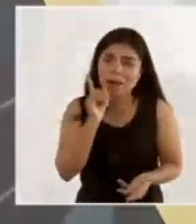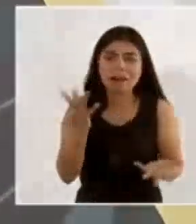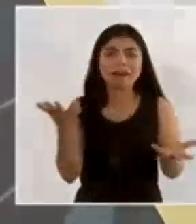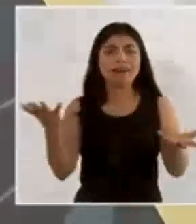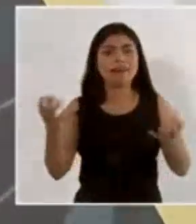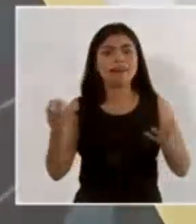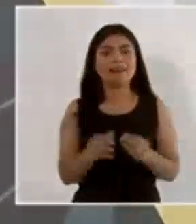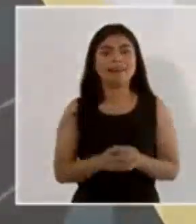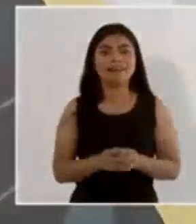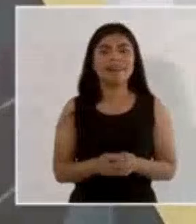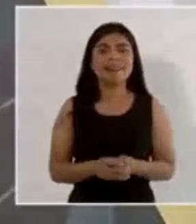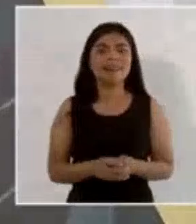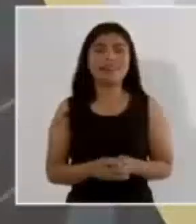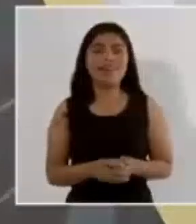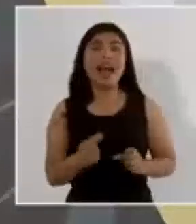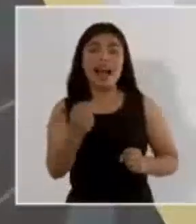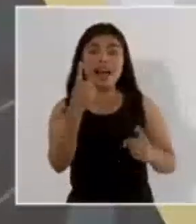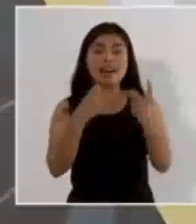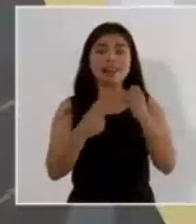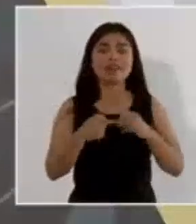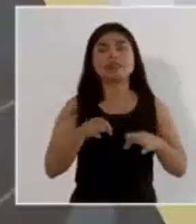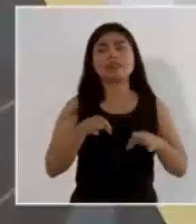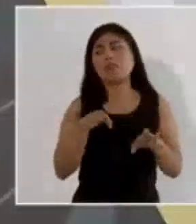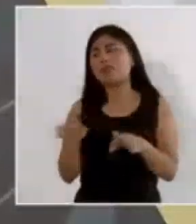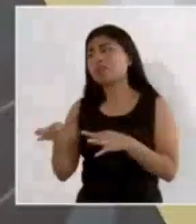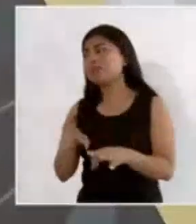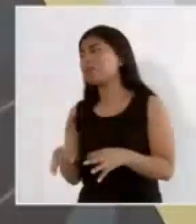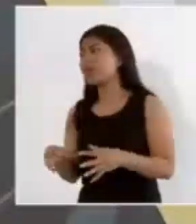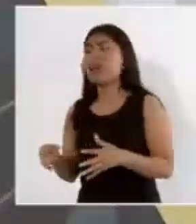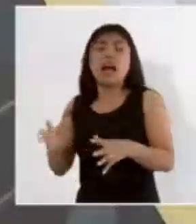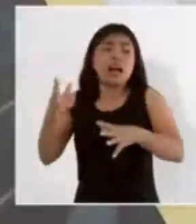salen a trabajar, pero están pendientes. Que si ya llegaron los niños de la escuela,